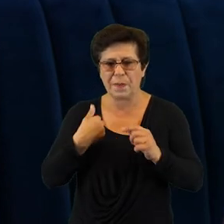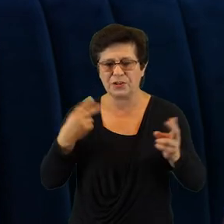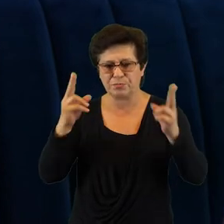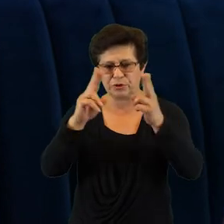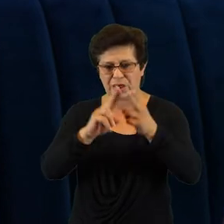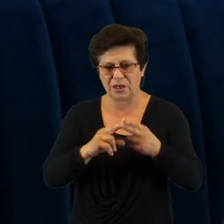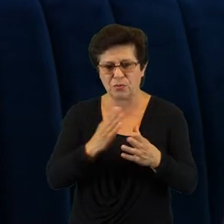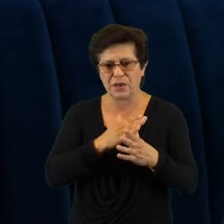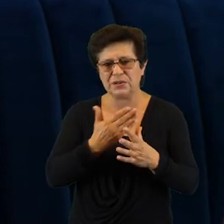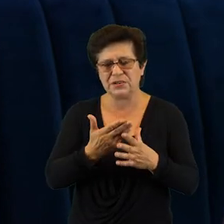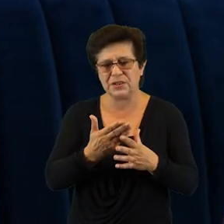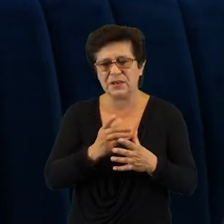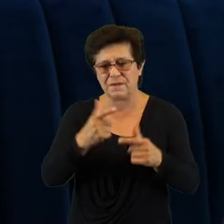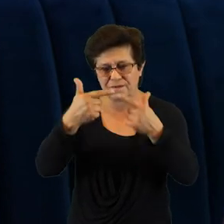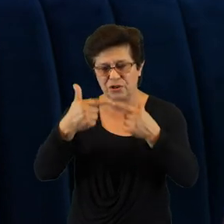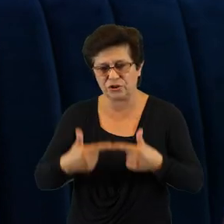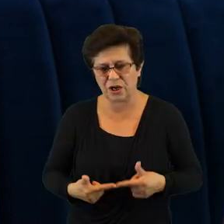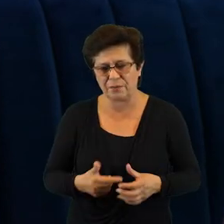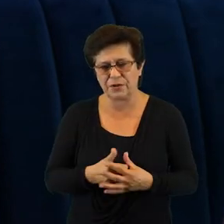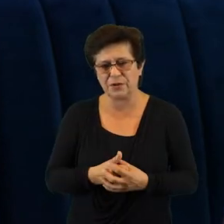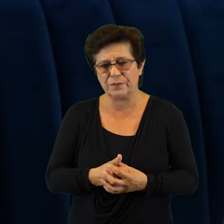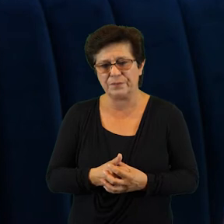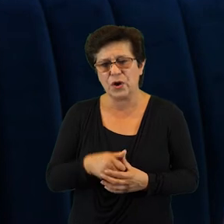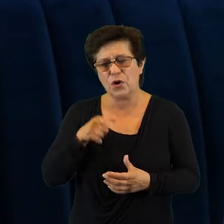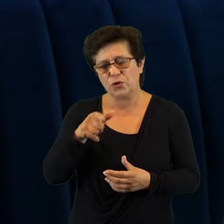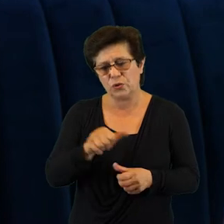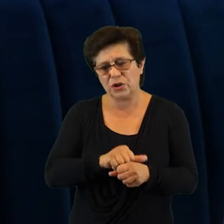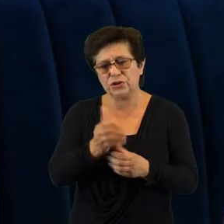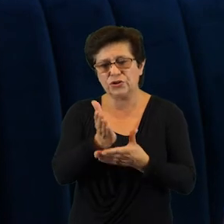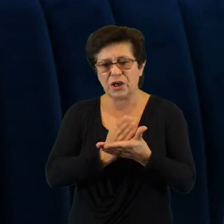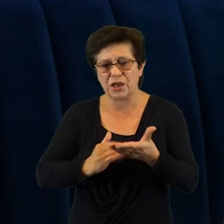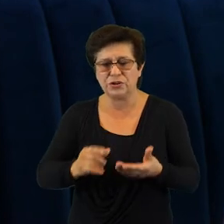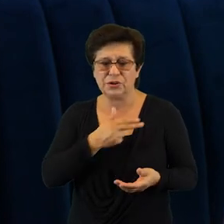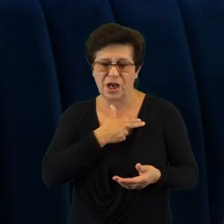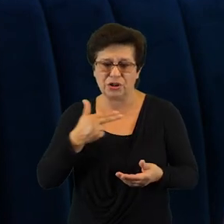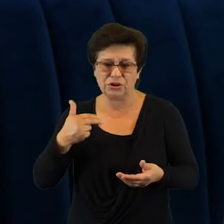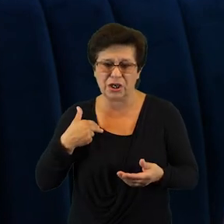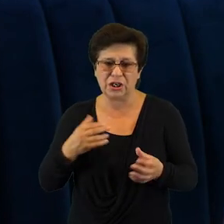Jest to taka część naszej historii, bardzo dotkliwa